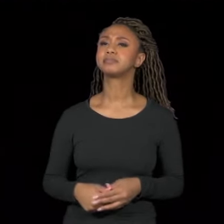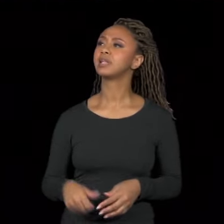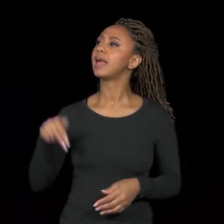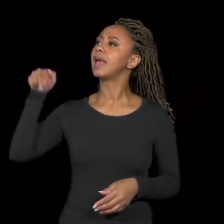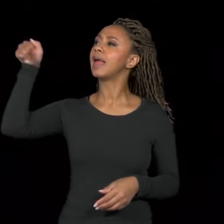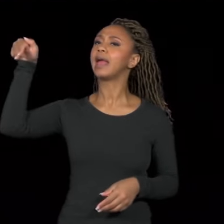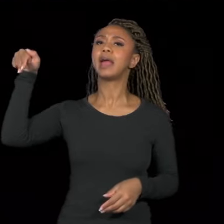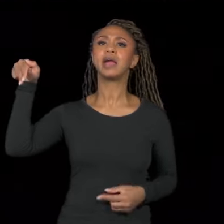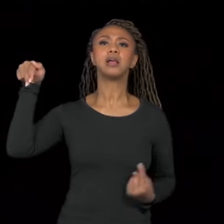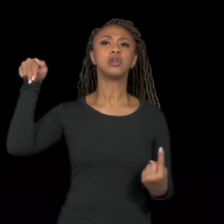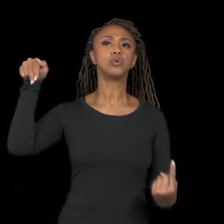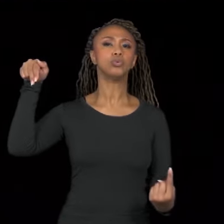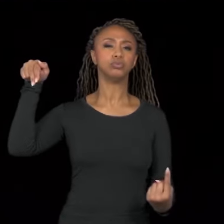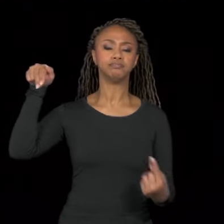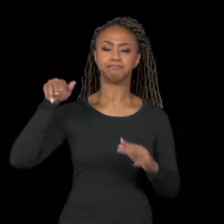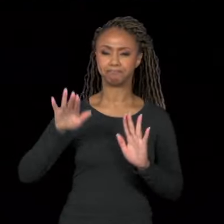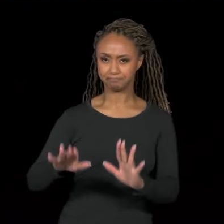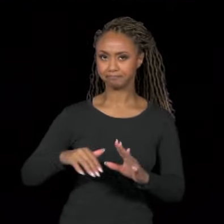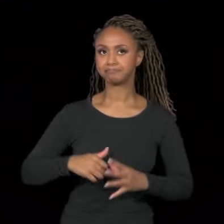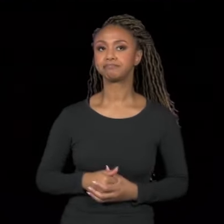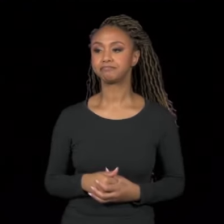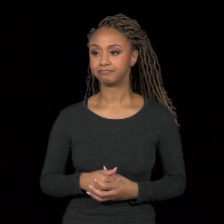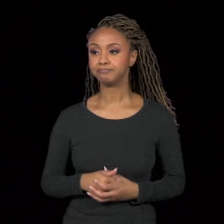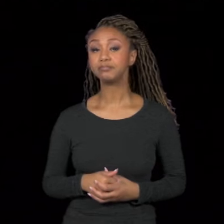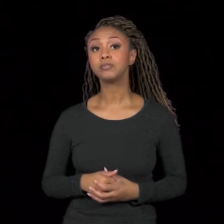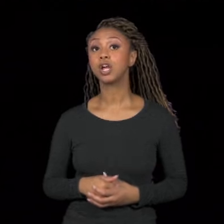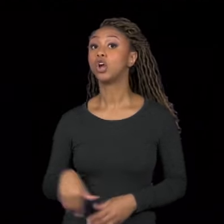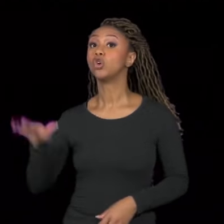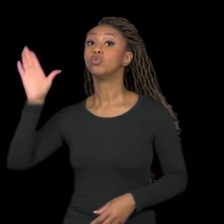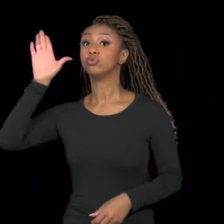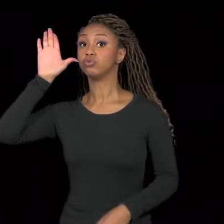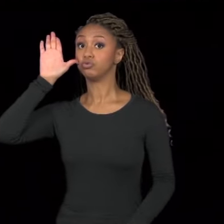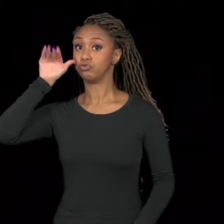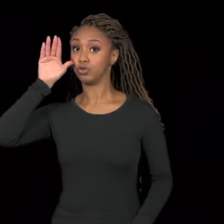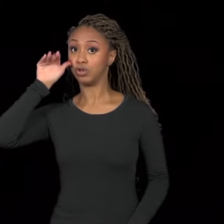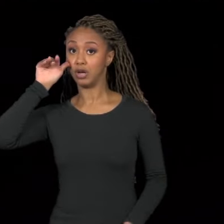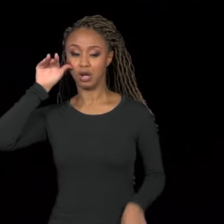NA VERDADE AQUI, Ó, A GENTE TEM A ENTIDADE "FUNCIONÁRIO" E A ENTIDADE "DEPARTAMENTO". E EU